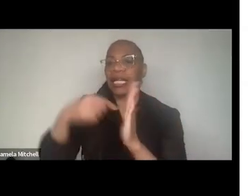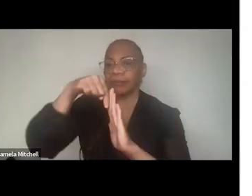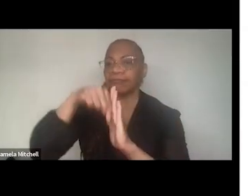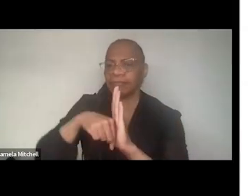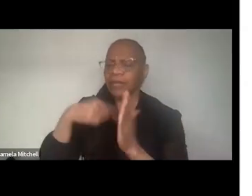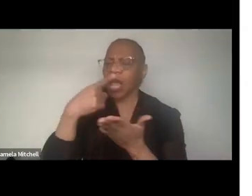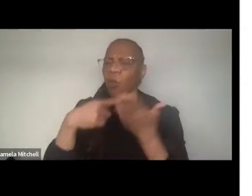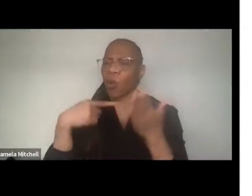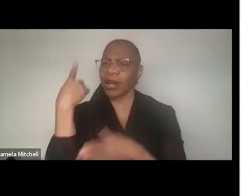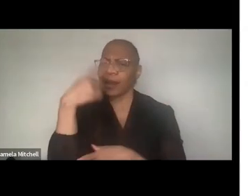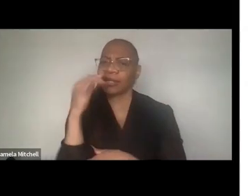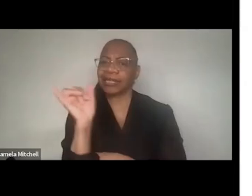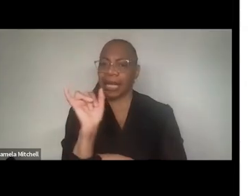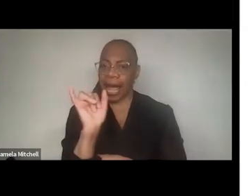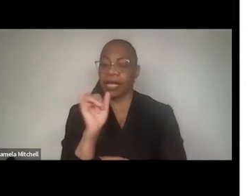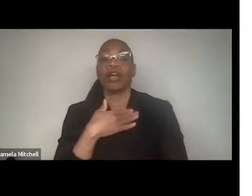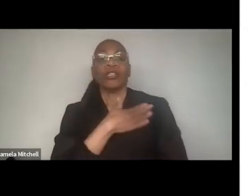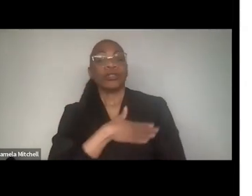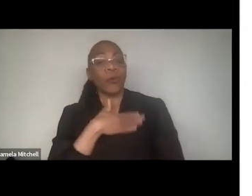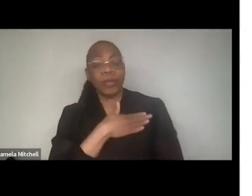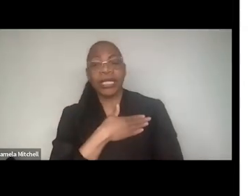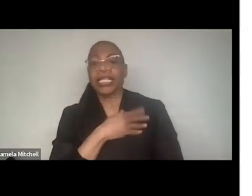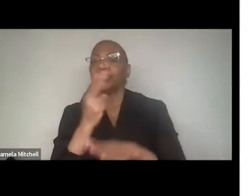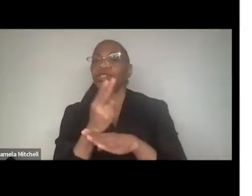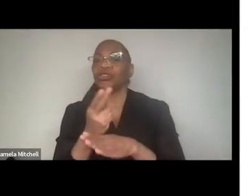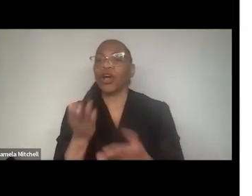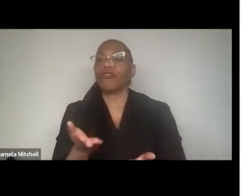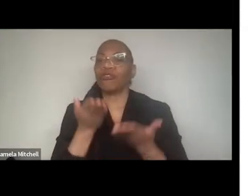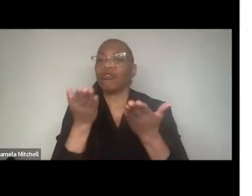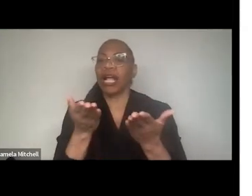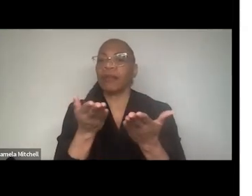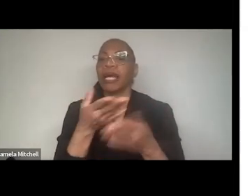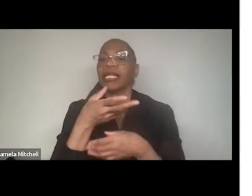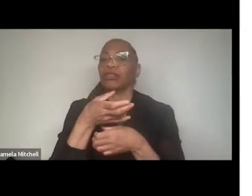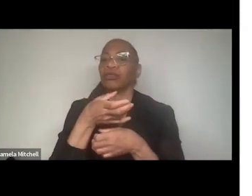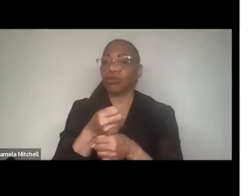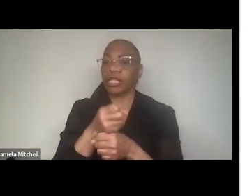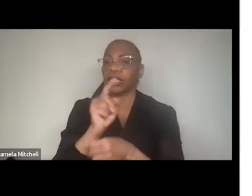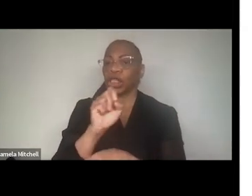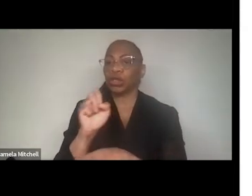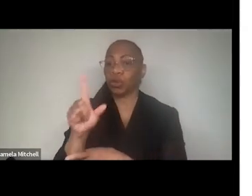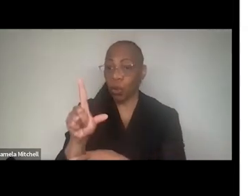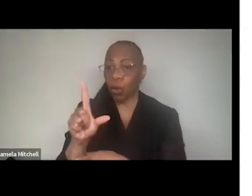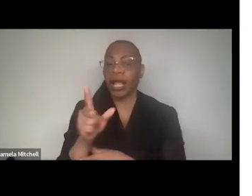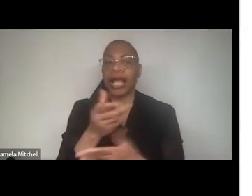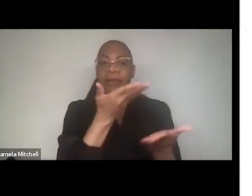pero por favor usen una herramienta recomendada y validada. Lo bueno de muchas de estas herramientas es que han sido validadas en las poblaciones